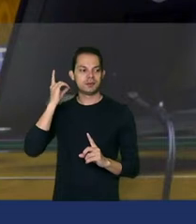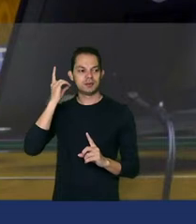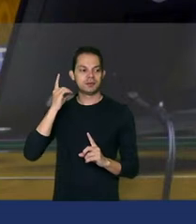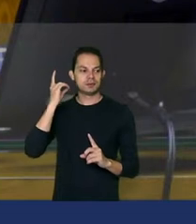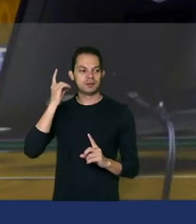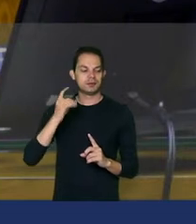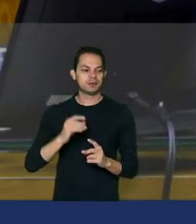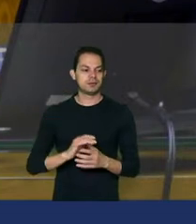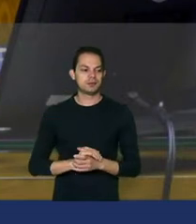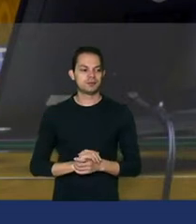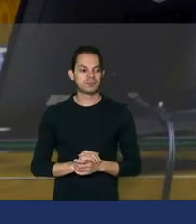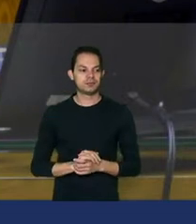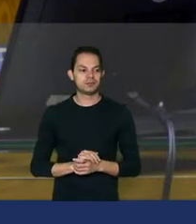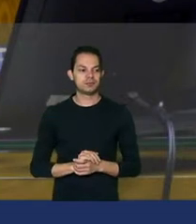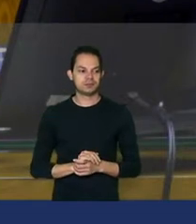SATISFAÇÃO, VAMOS OUVIR O DEPUTADO CORONEL TADEU, DE